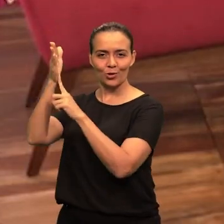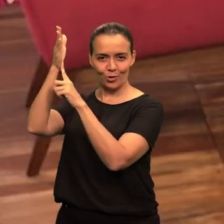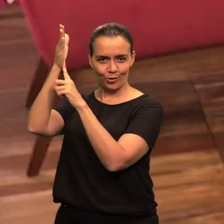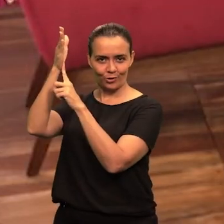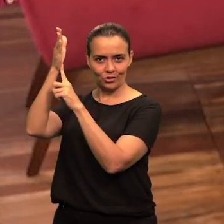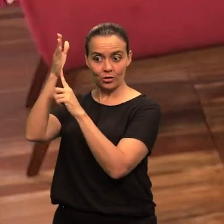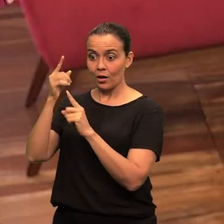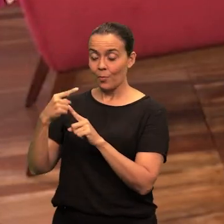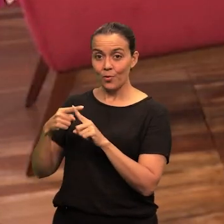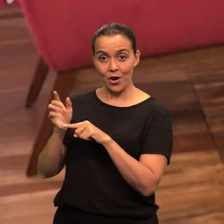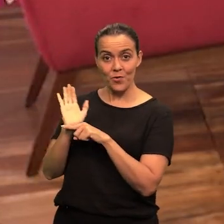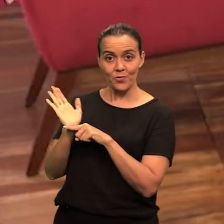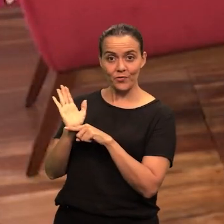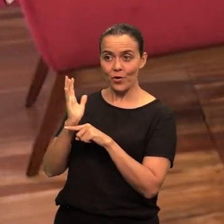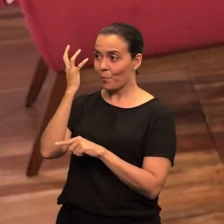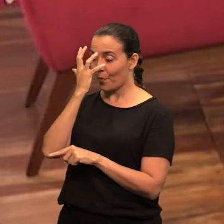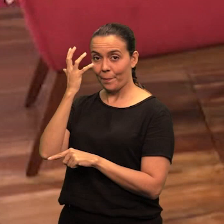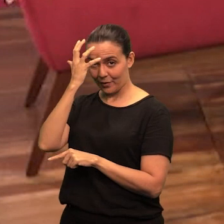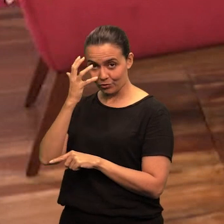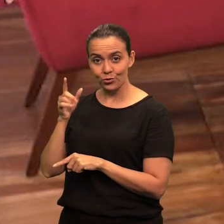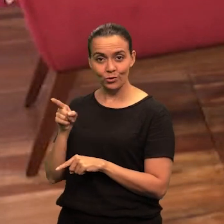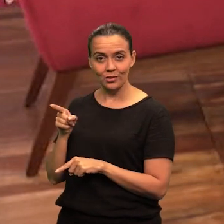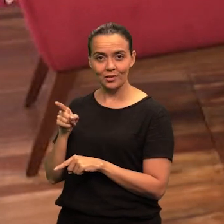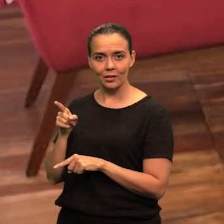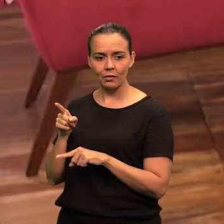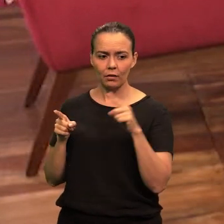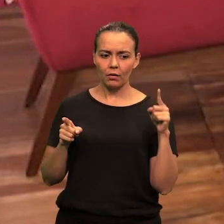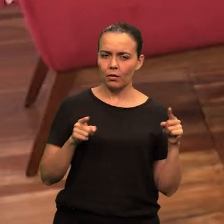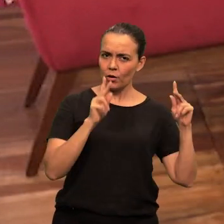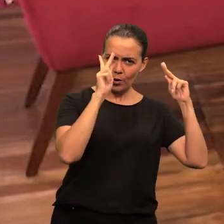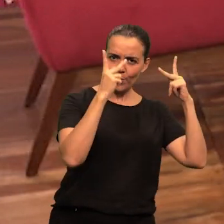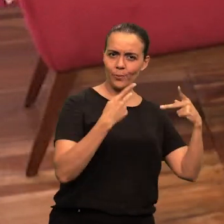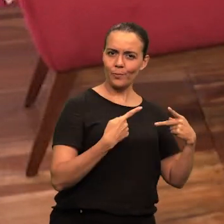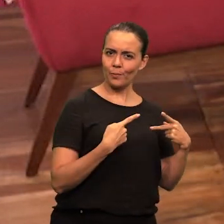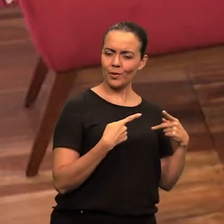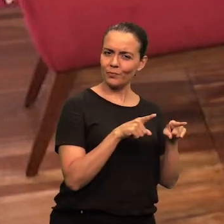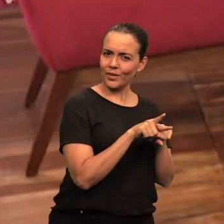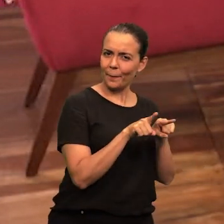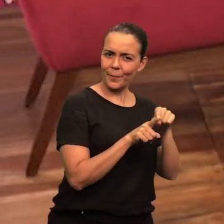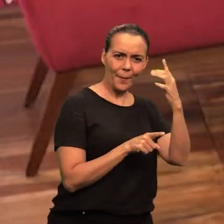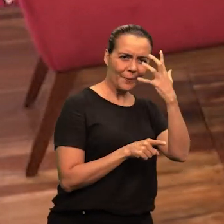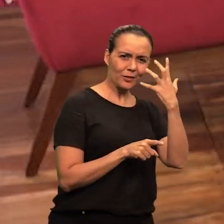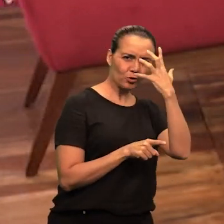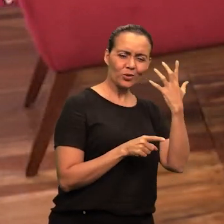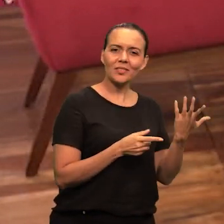porque os androides do filme se apaixonam, que nem nós. Isso faz com que a gente consiga imaginar,